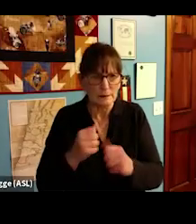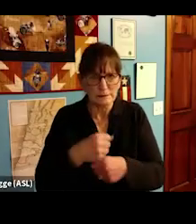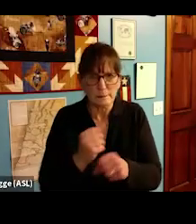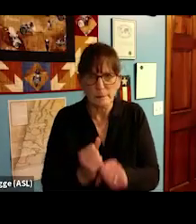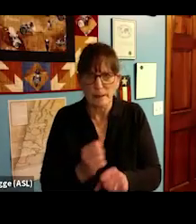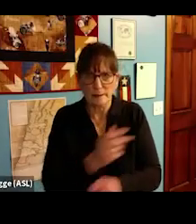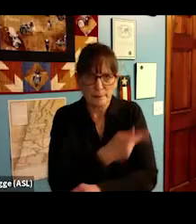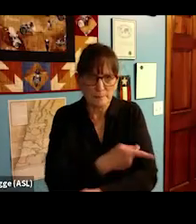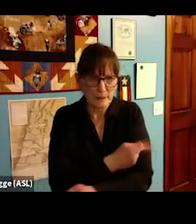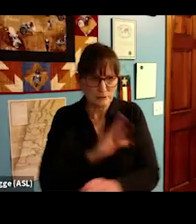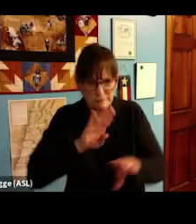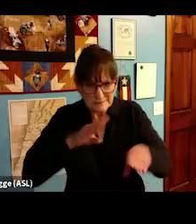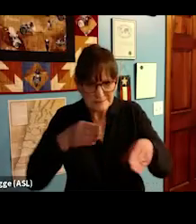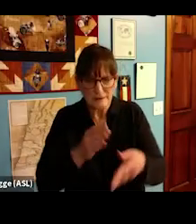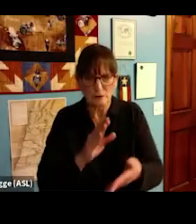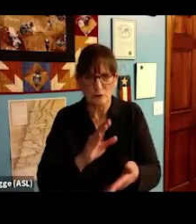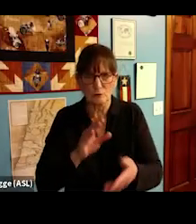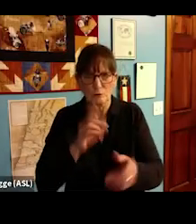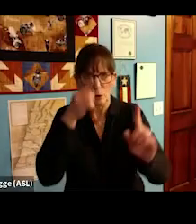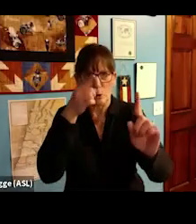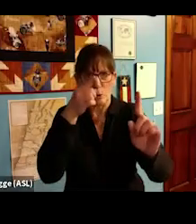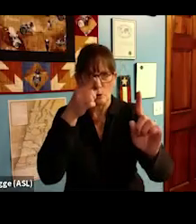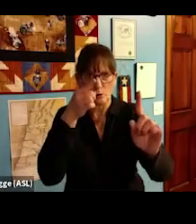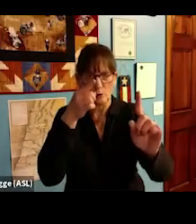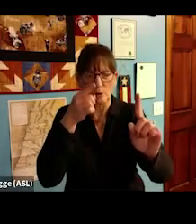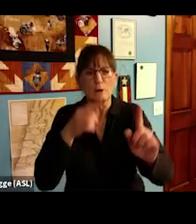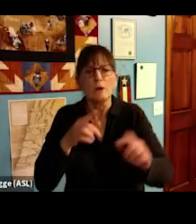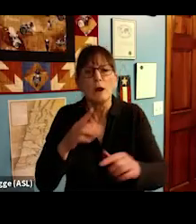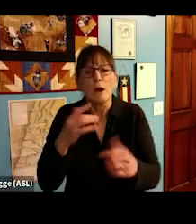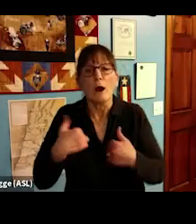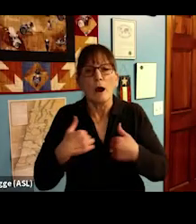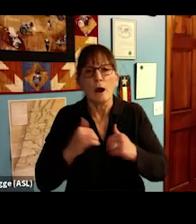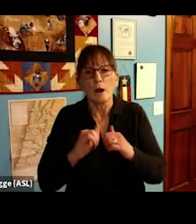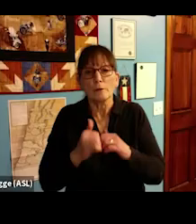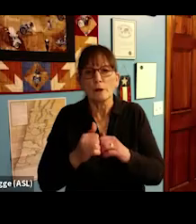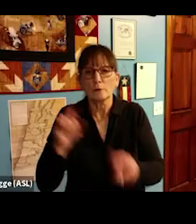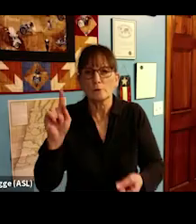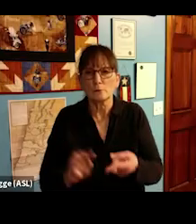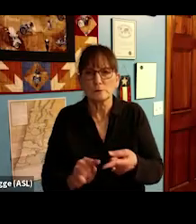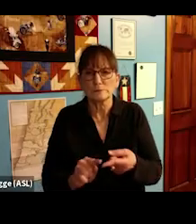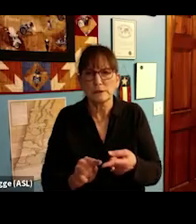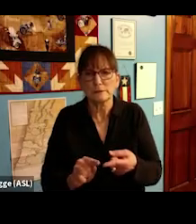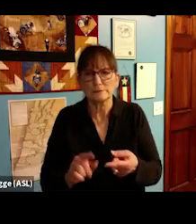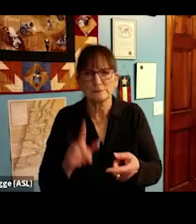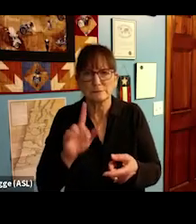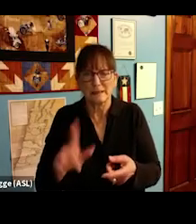o especializada, como la población vulnerable, todavía podrán acudir sin cita para recibir servicio.